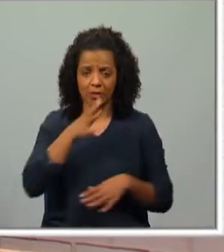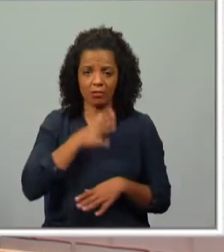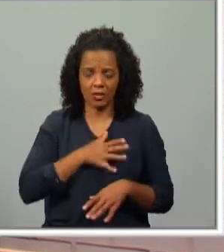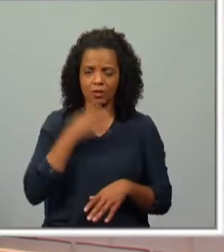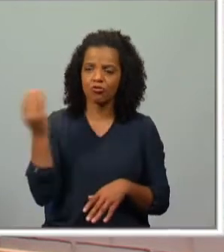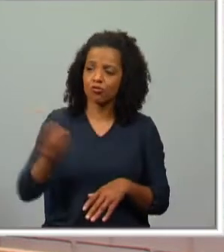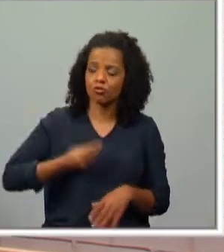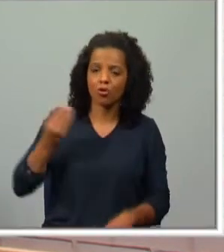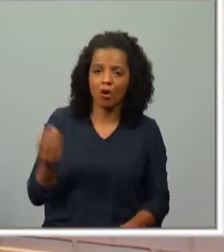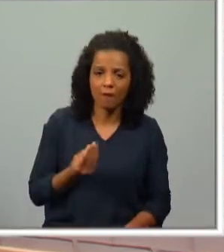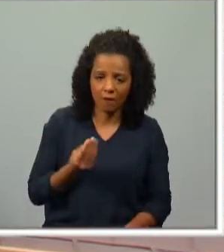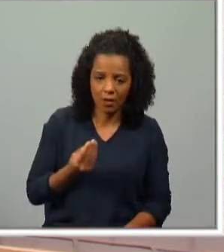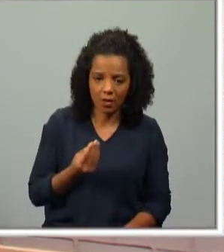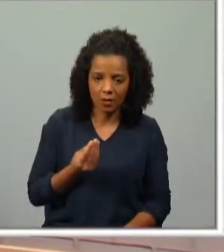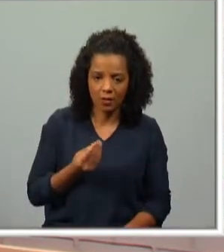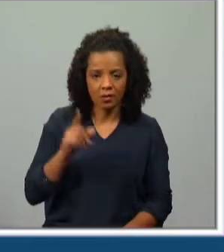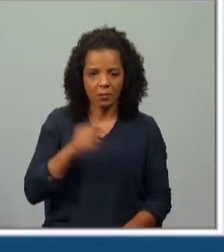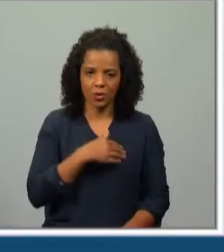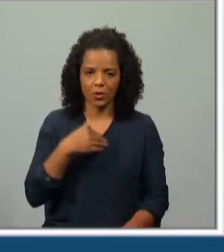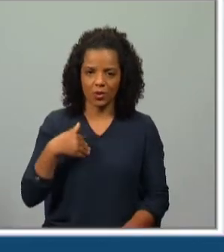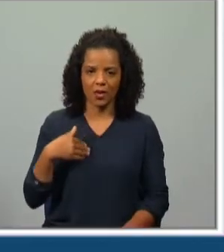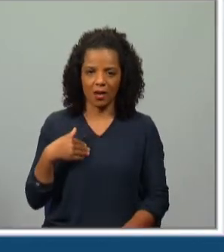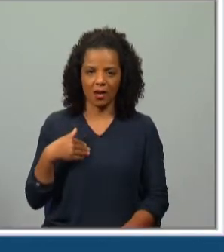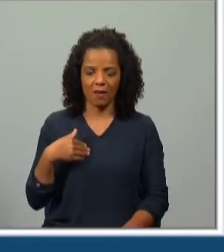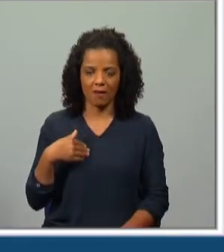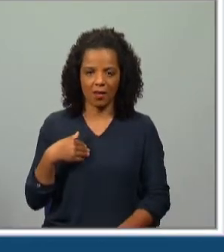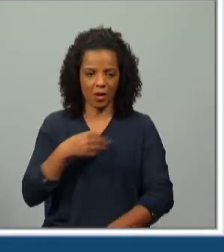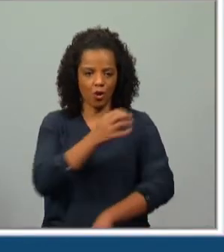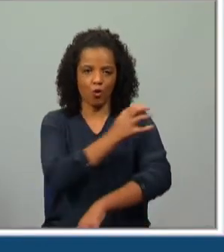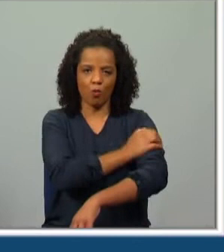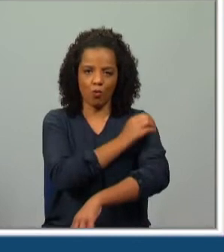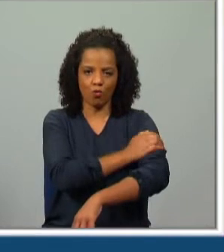é jovem e saudável portanto os músculos estavam em Boa Forma 年輕健康所以肌肉身體狀況良好